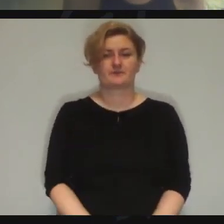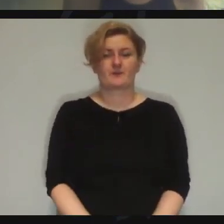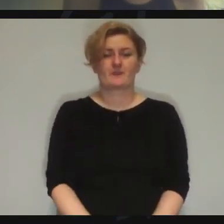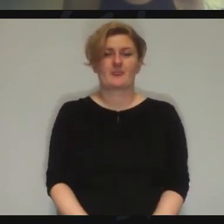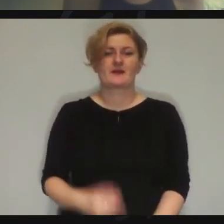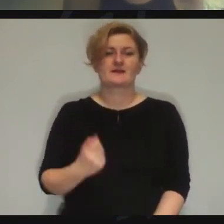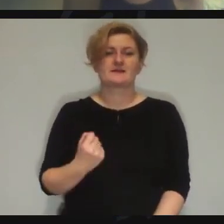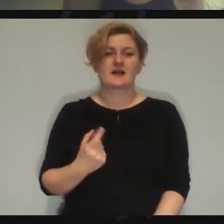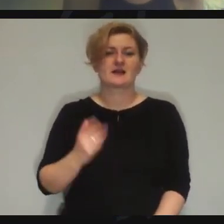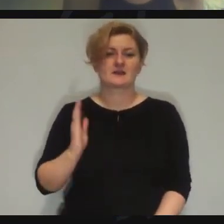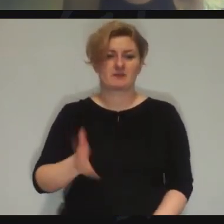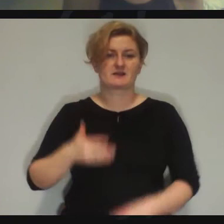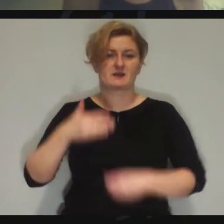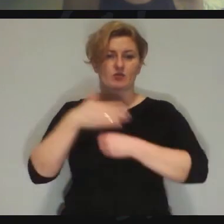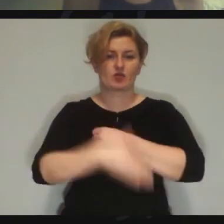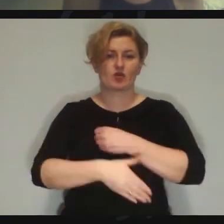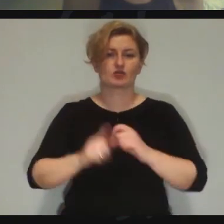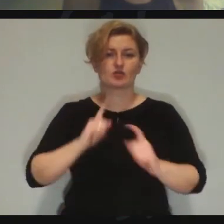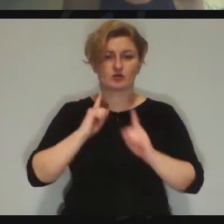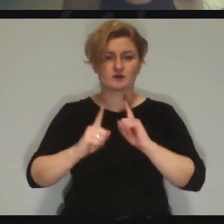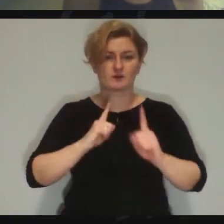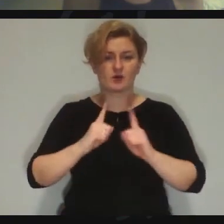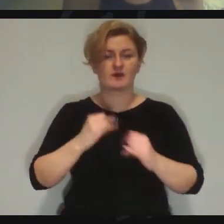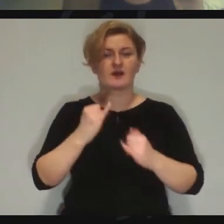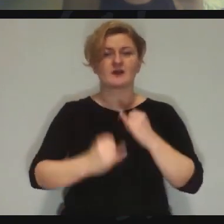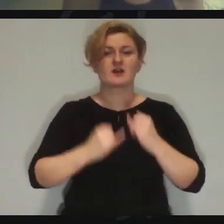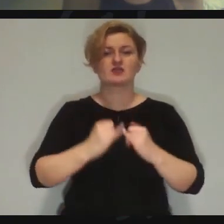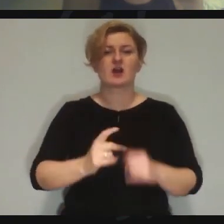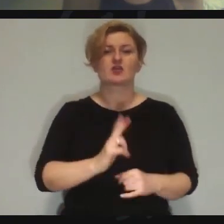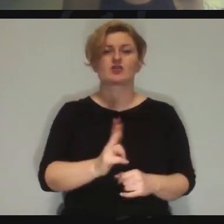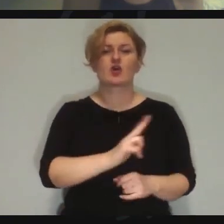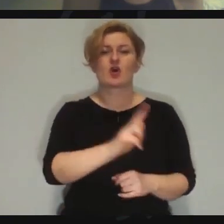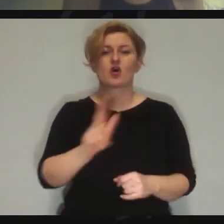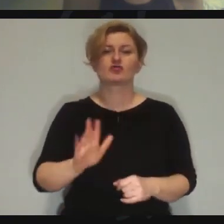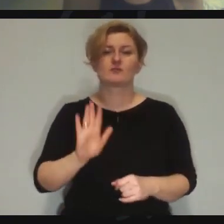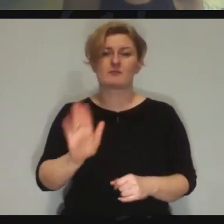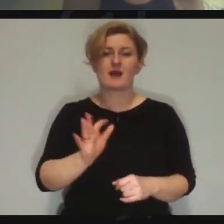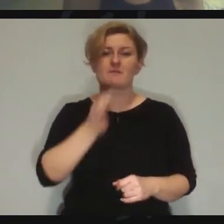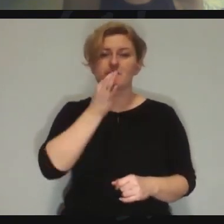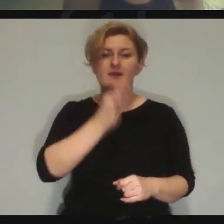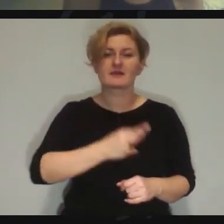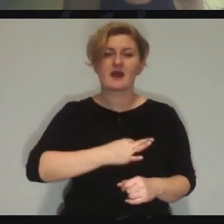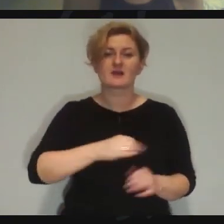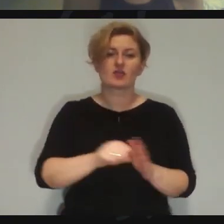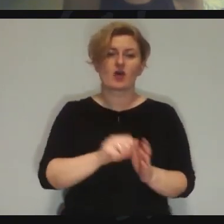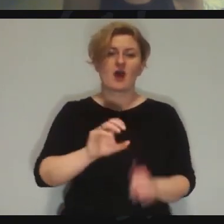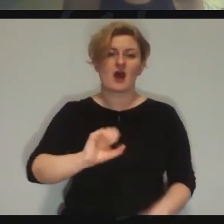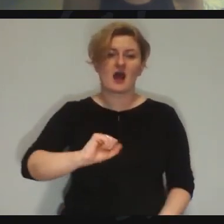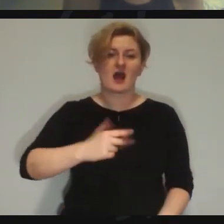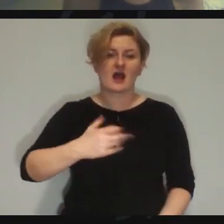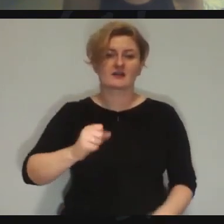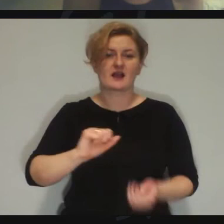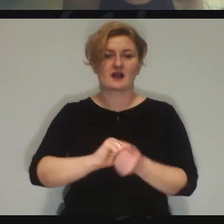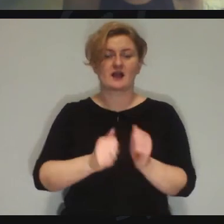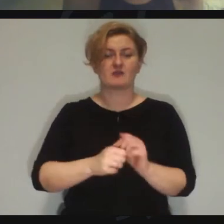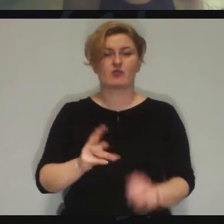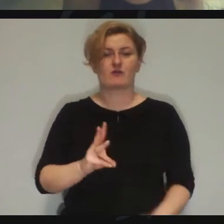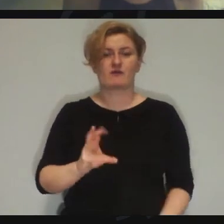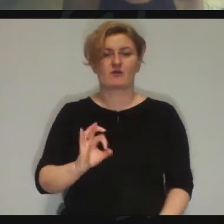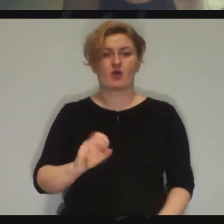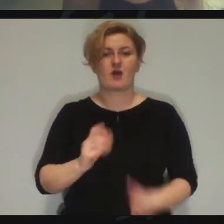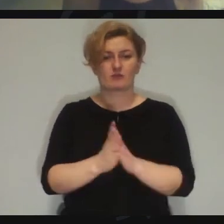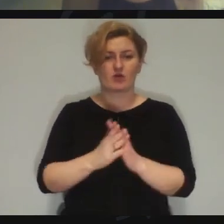Dominika: Zaraz będziemy kończyć naszą rozmowę, więc jeżeli ktoś z widzów ma pytania, proszę pisać w komentarzu.